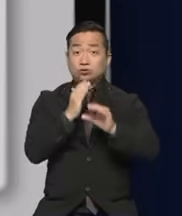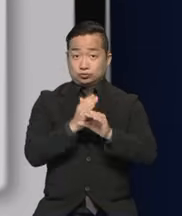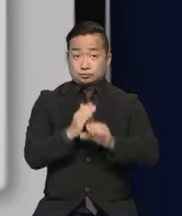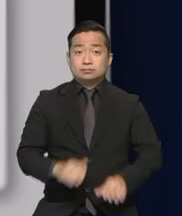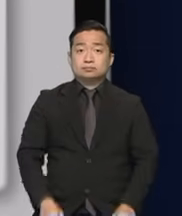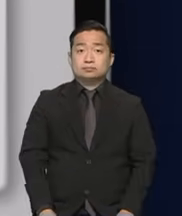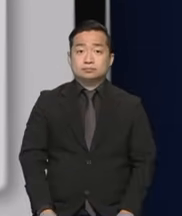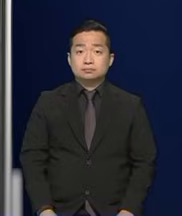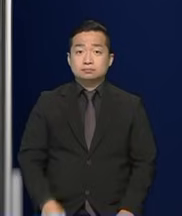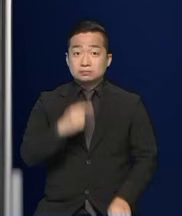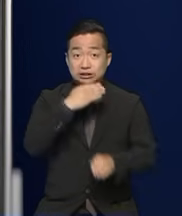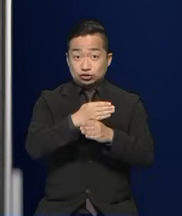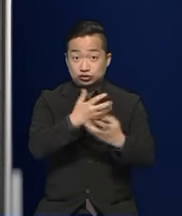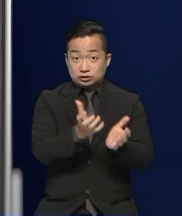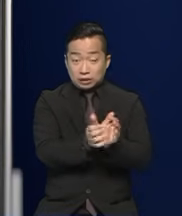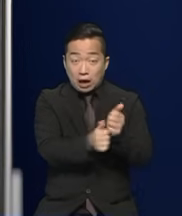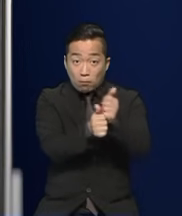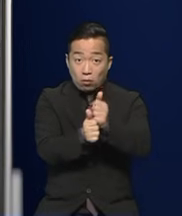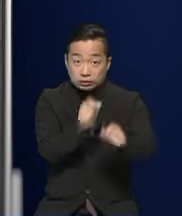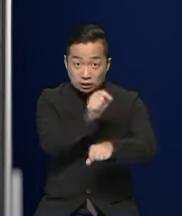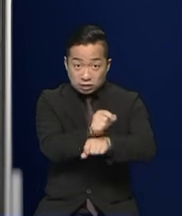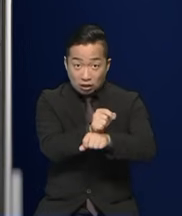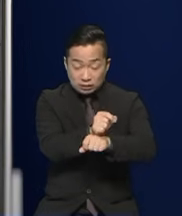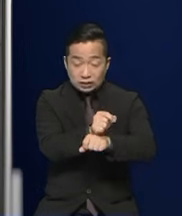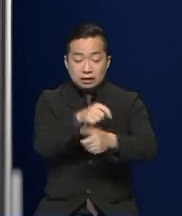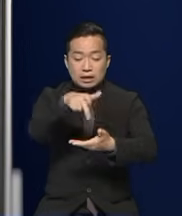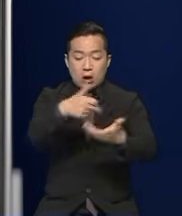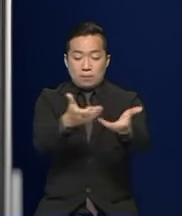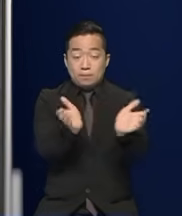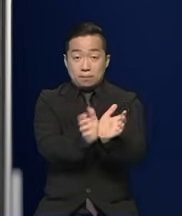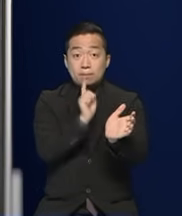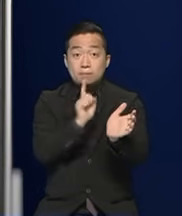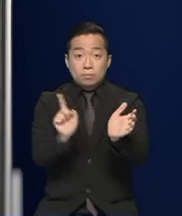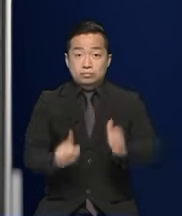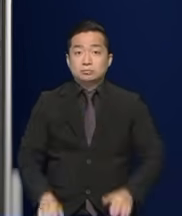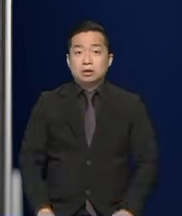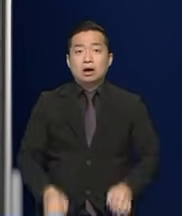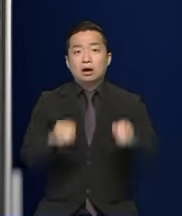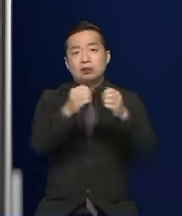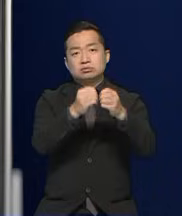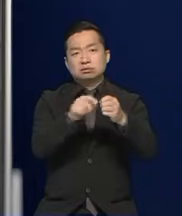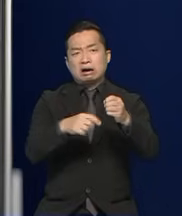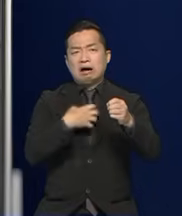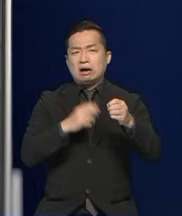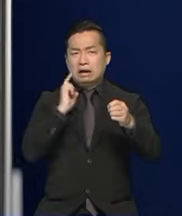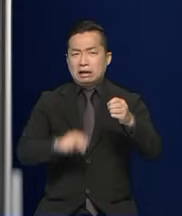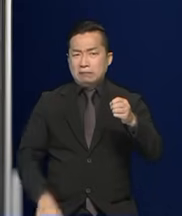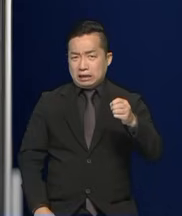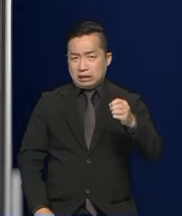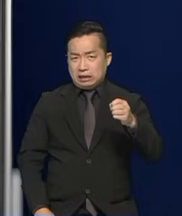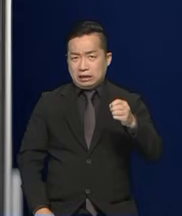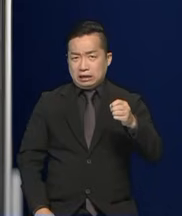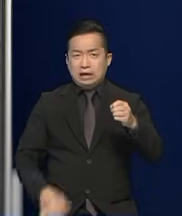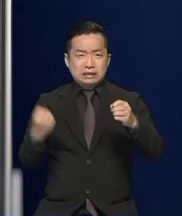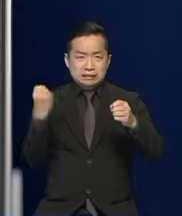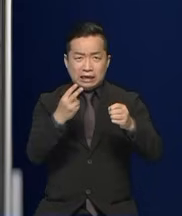민주당 보좌진들이 들어간 단체 대화방에서도 문구가 매우 염려된다, 프로젝트를 재고해달라는 의견이